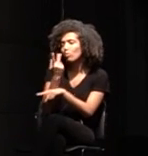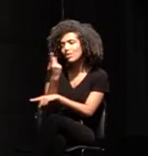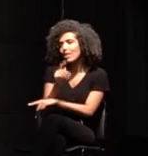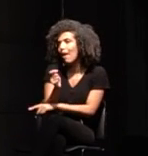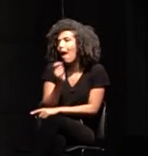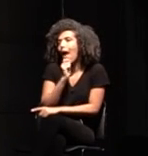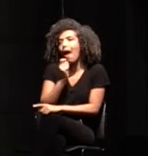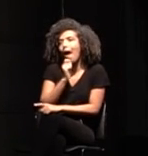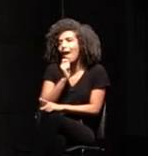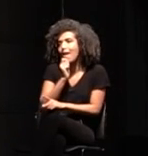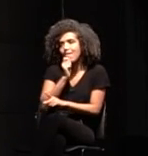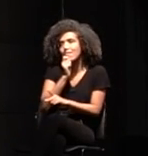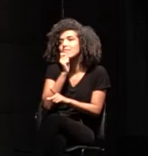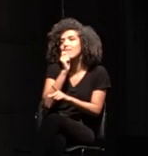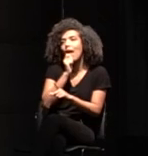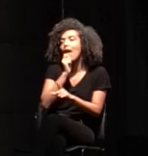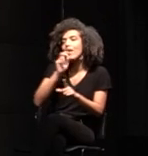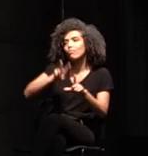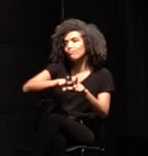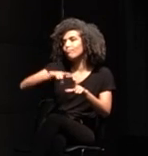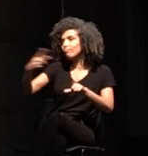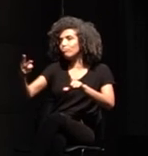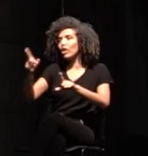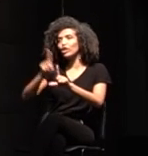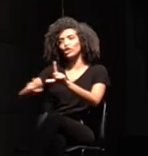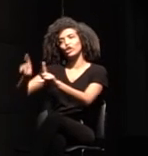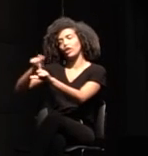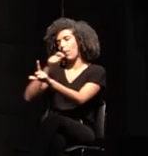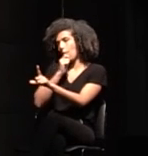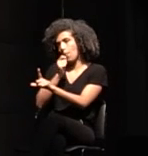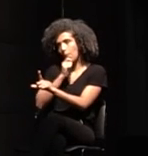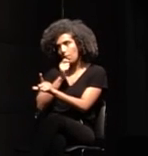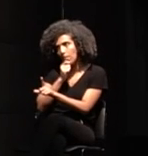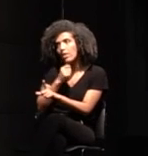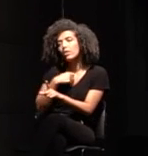Tenho quase certeza que é mais de um terço, talvez até metade,